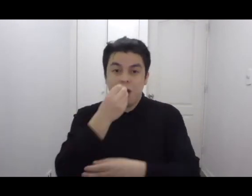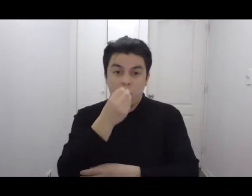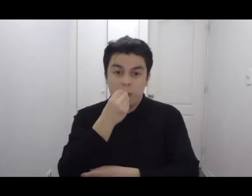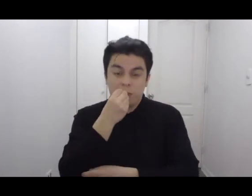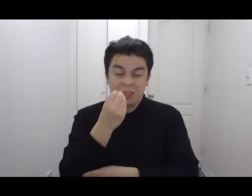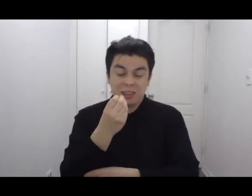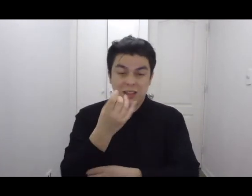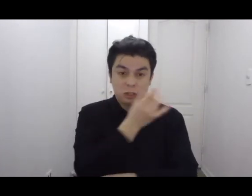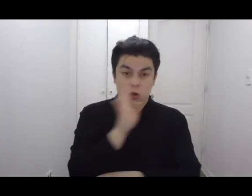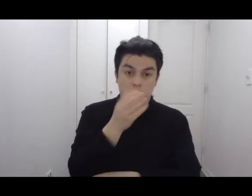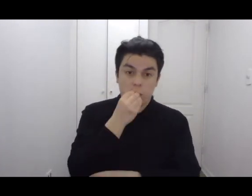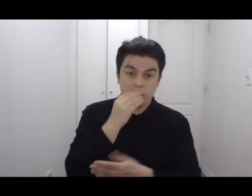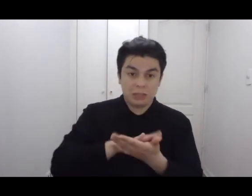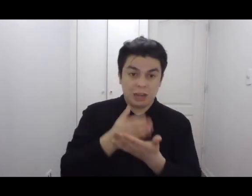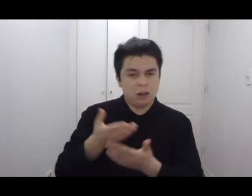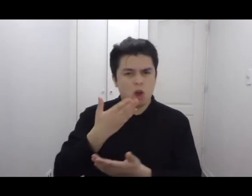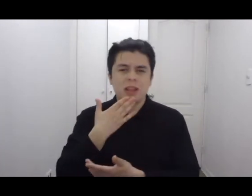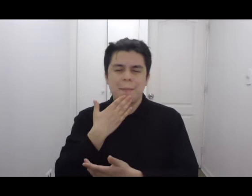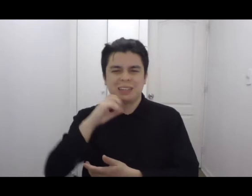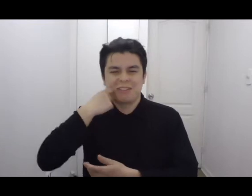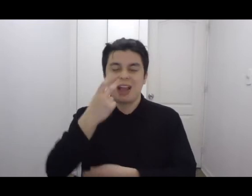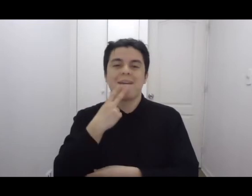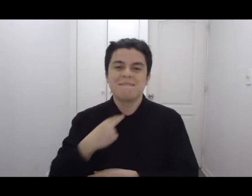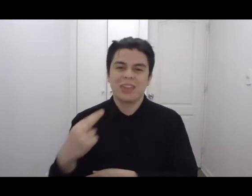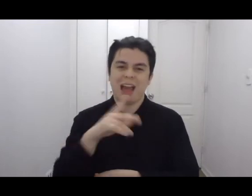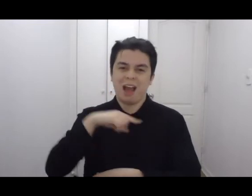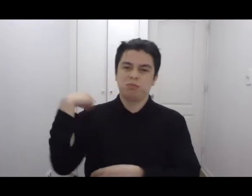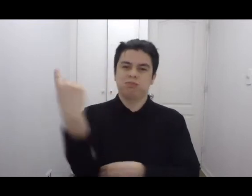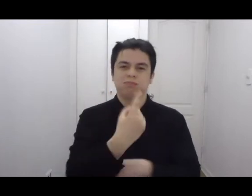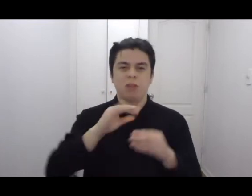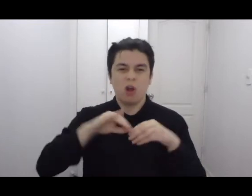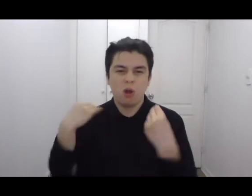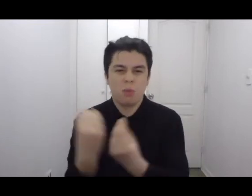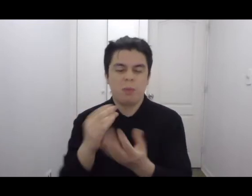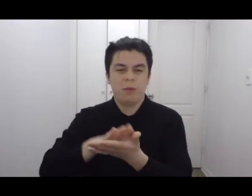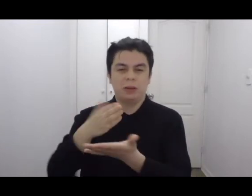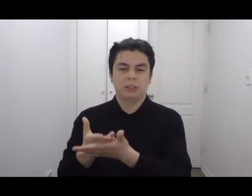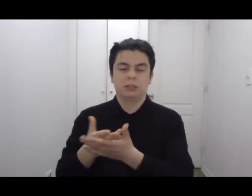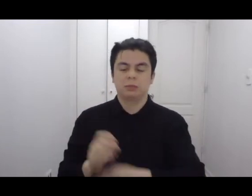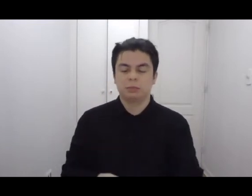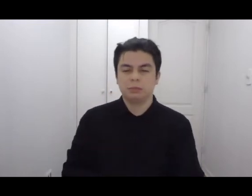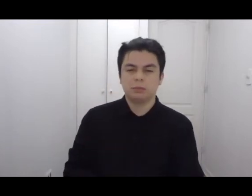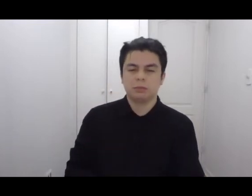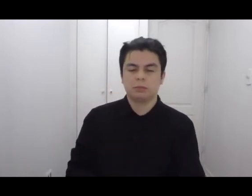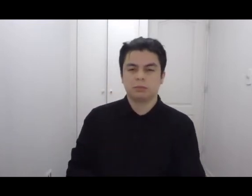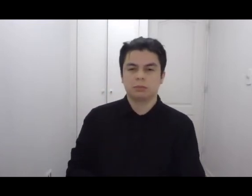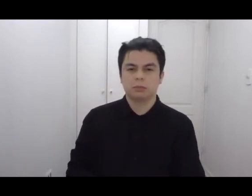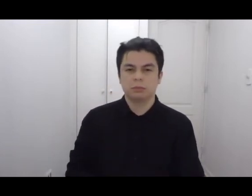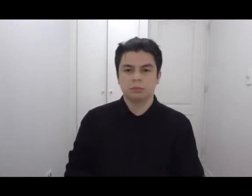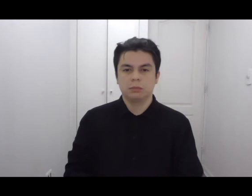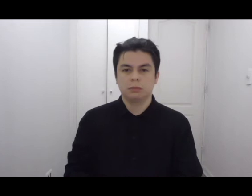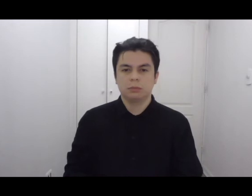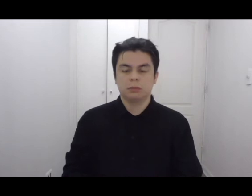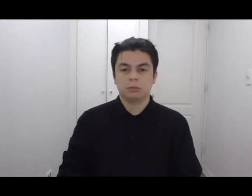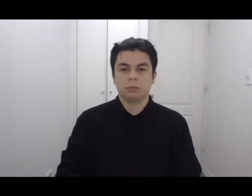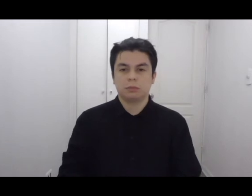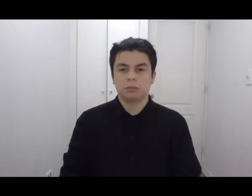y no solo alimentación vida saludable asi que muy bien - estos planes que te había